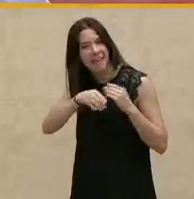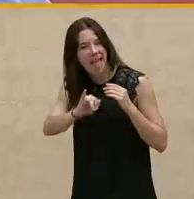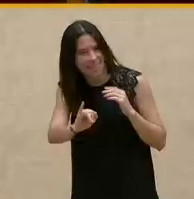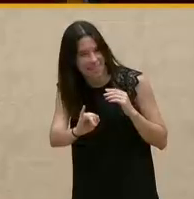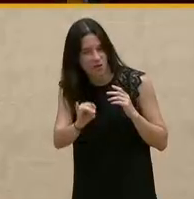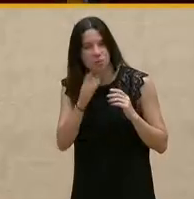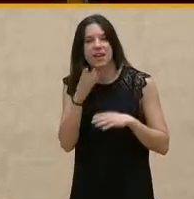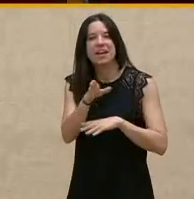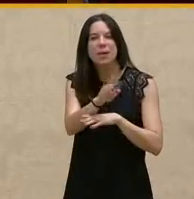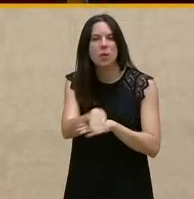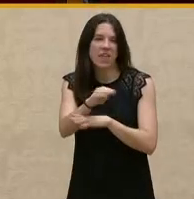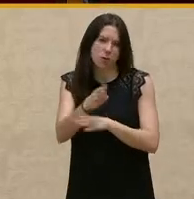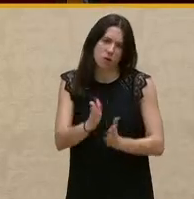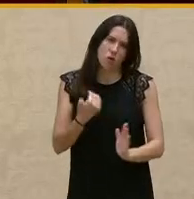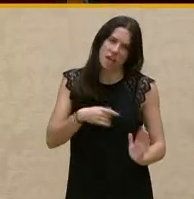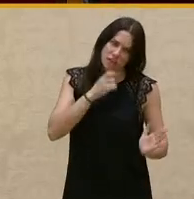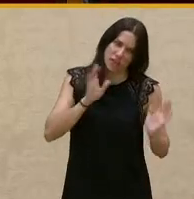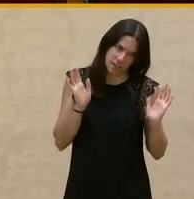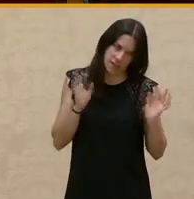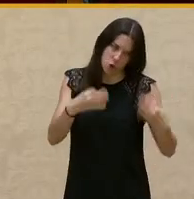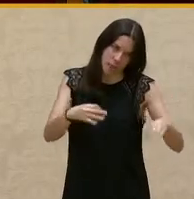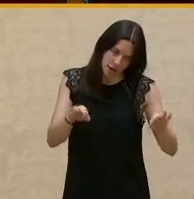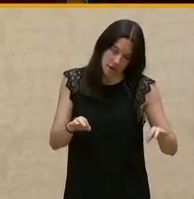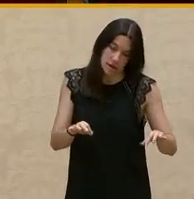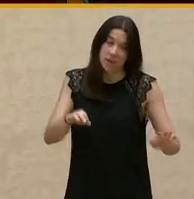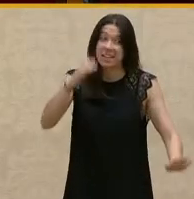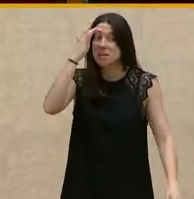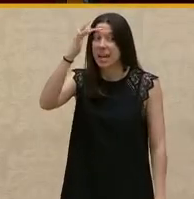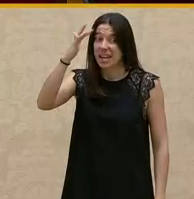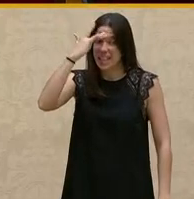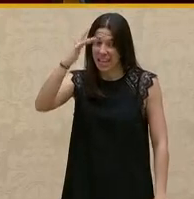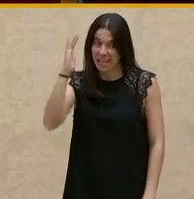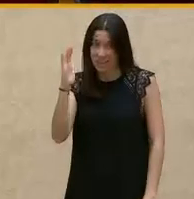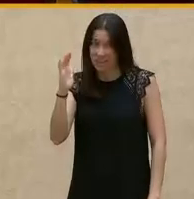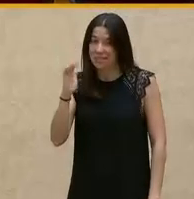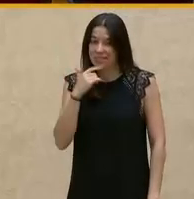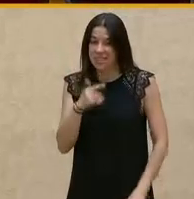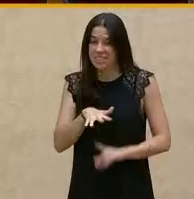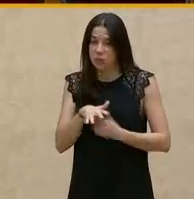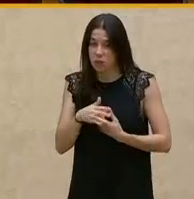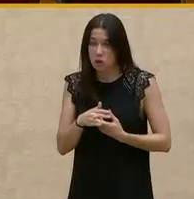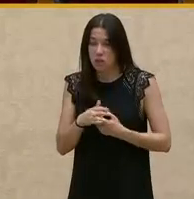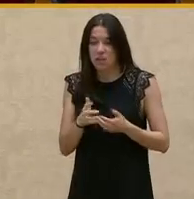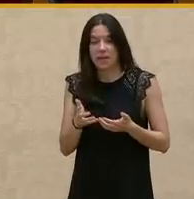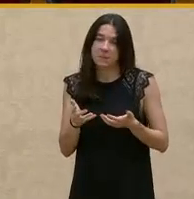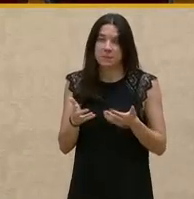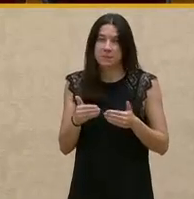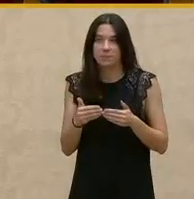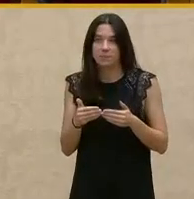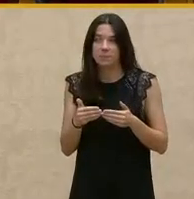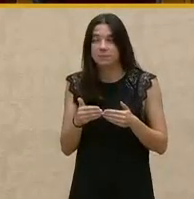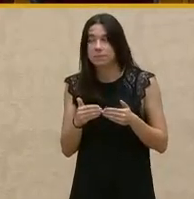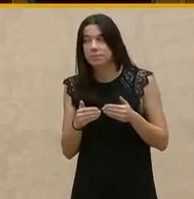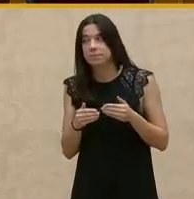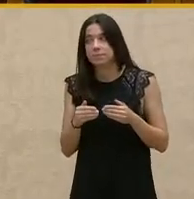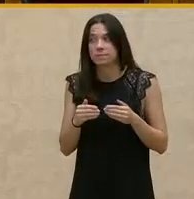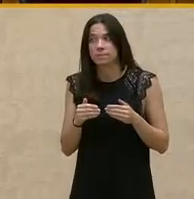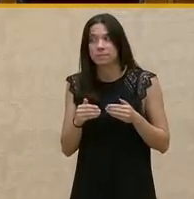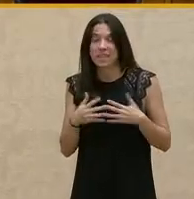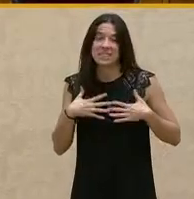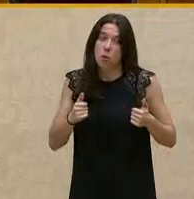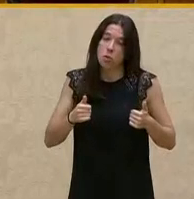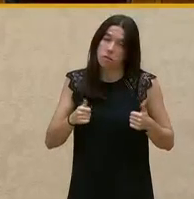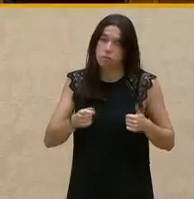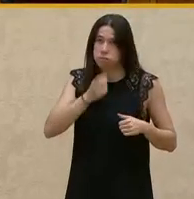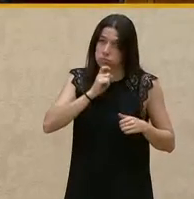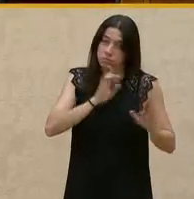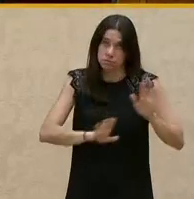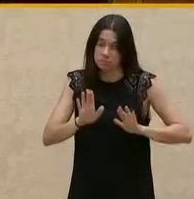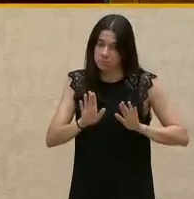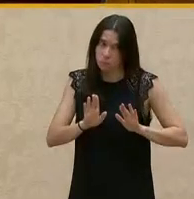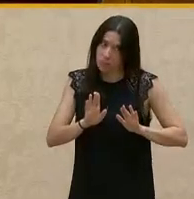es complicada, de normal, imaginémonosla con situaciones de desventaja, de salud.